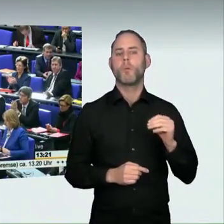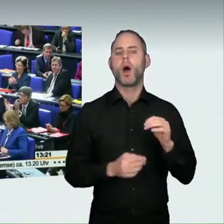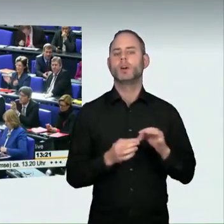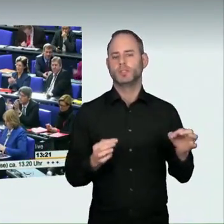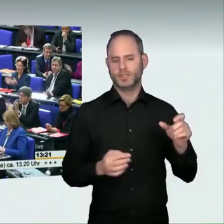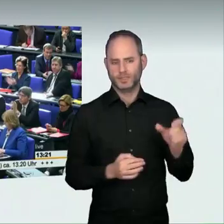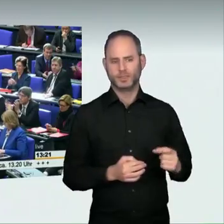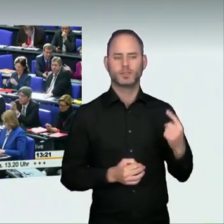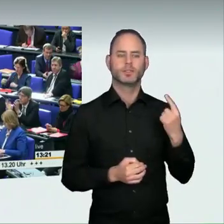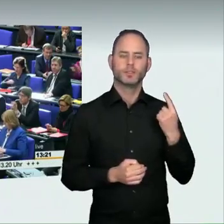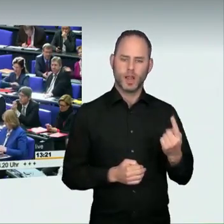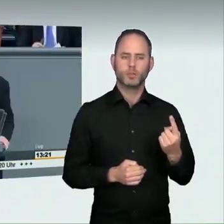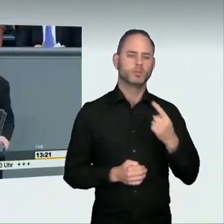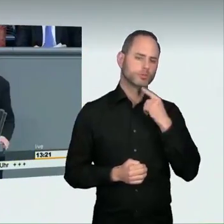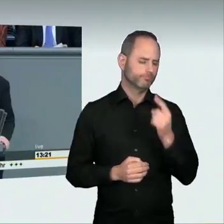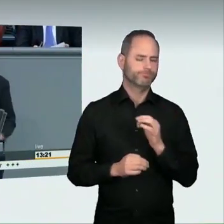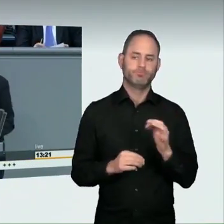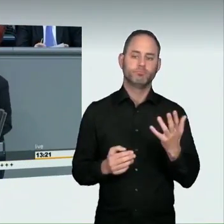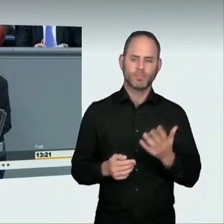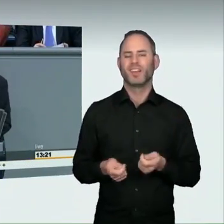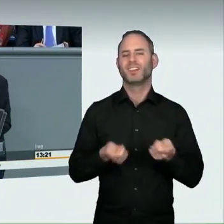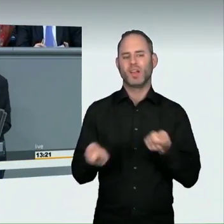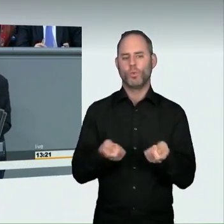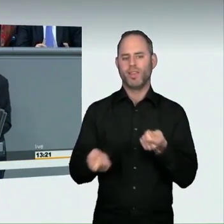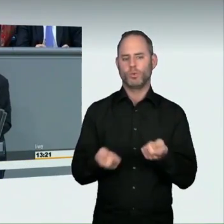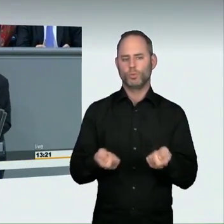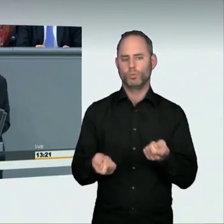der Mietkosten und zur Sicherung der sozialen Funktion des Mietrechts.